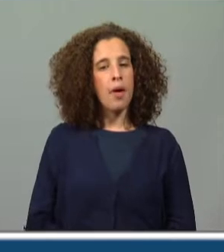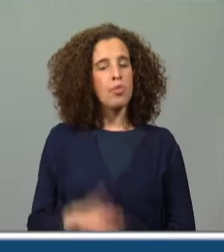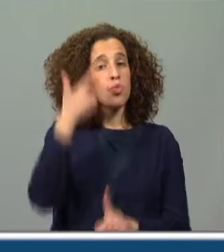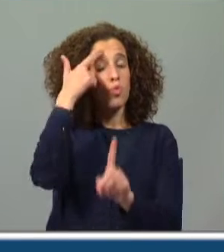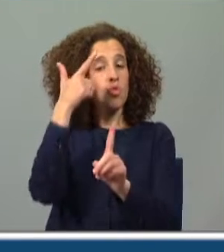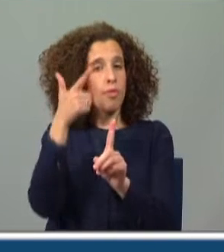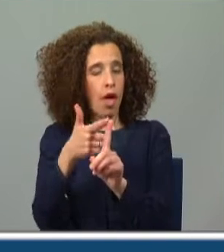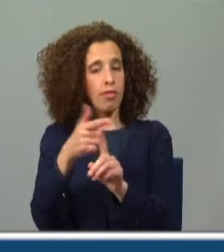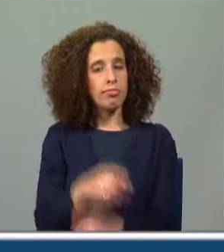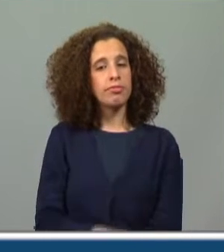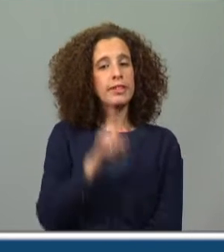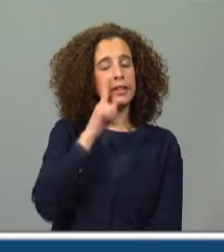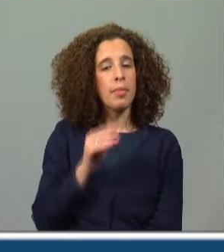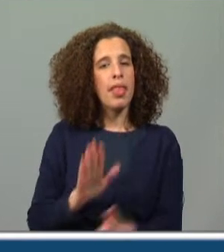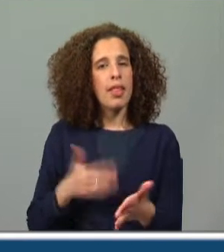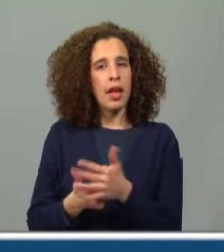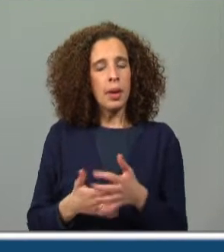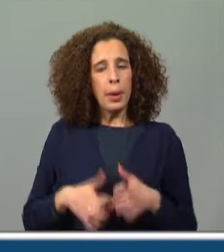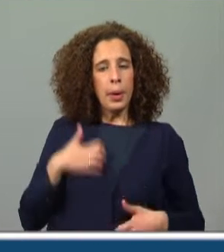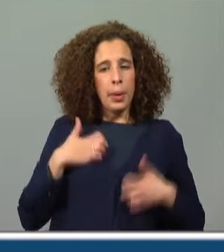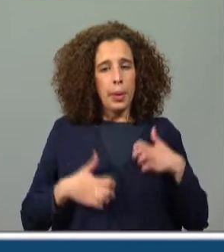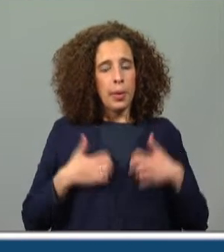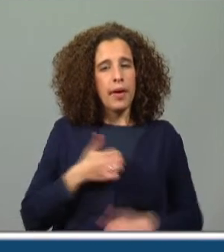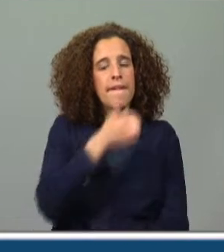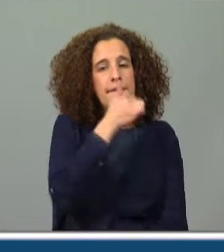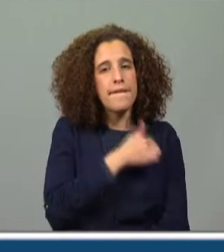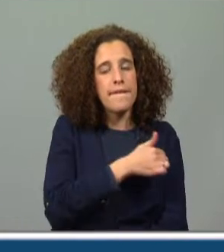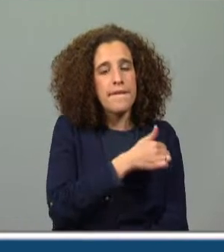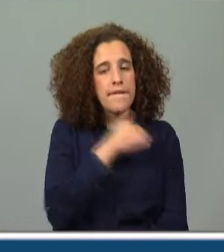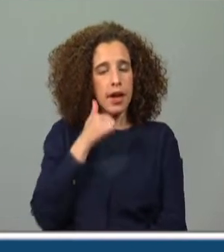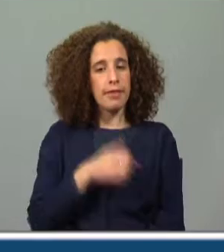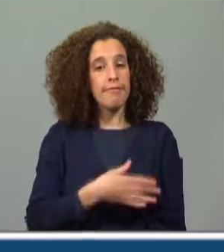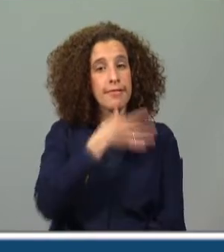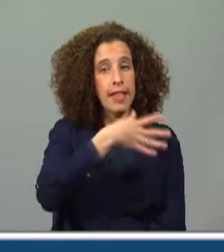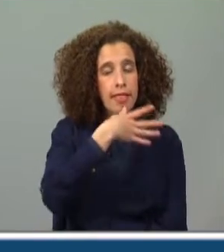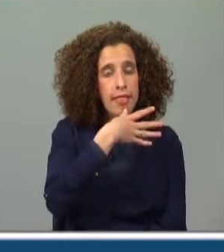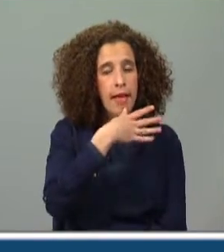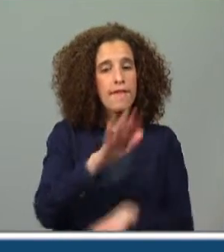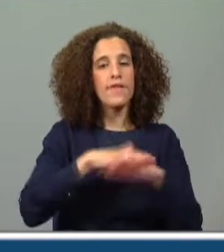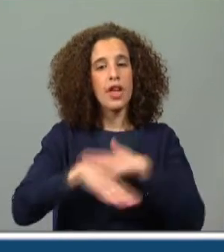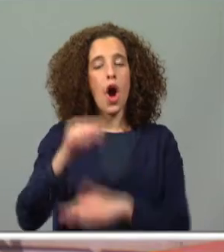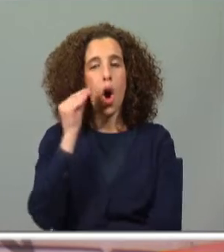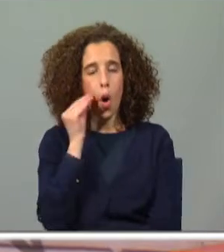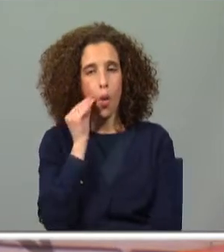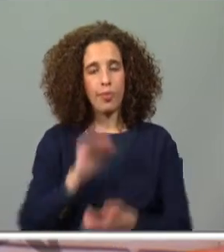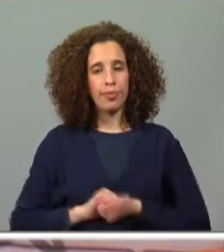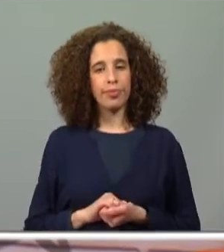era perpetuar a ansiedade e o sofrimento da narrador e fazia-o com muita com 是為了延續焦慮和痛苦敘述者，並且非常小心地做到了。